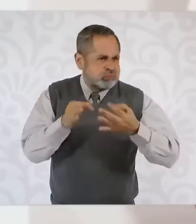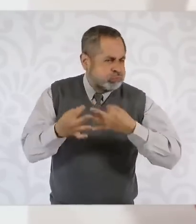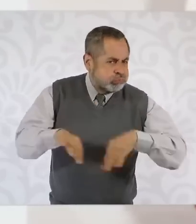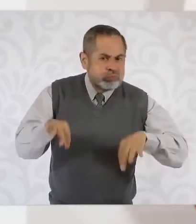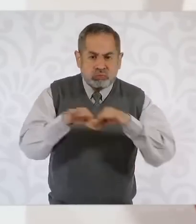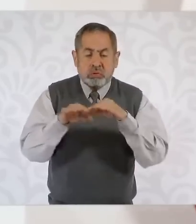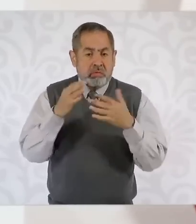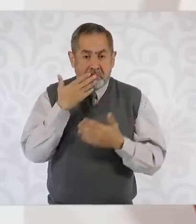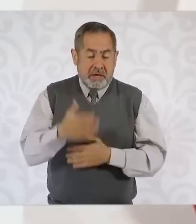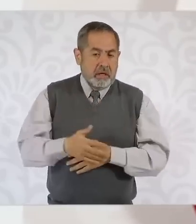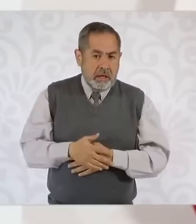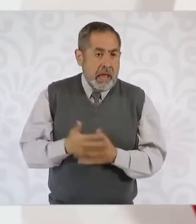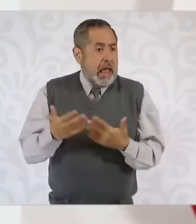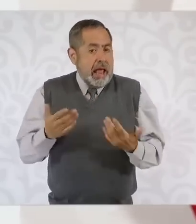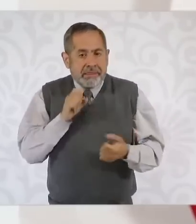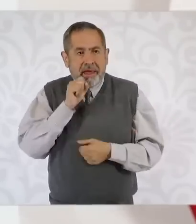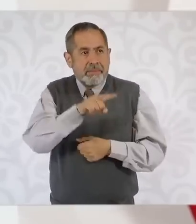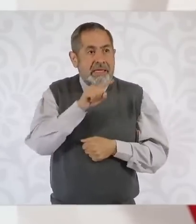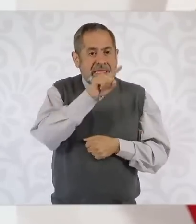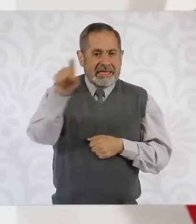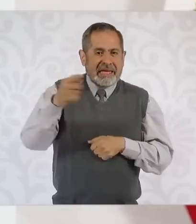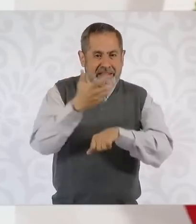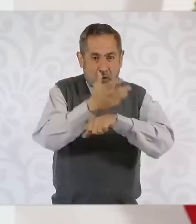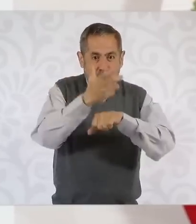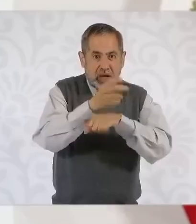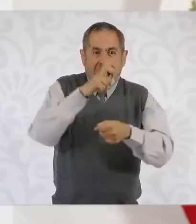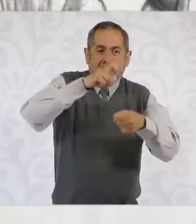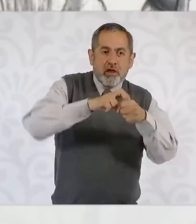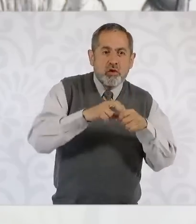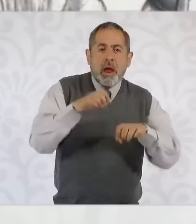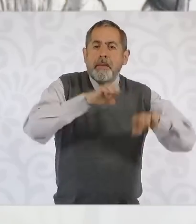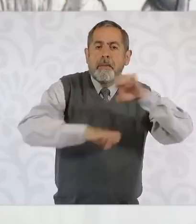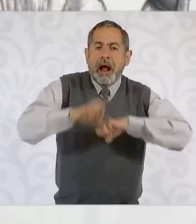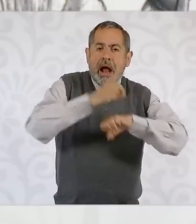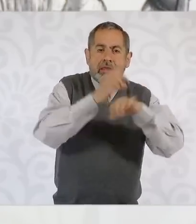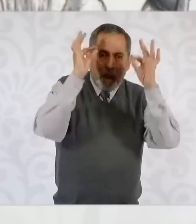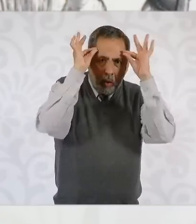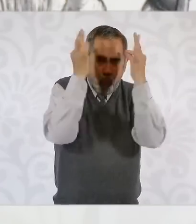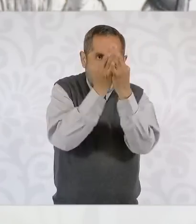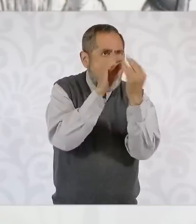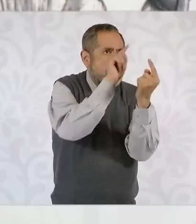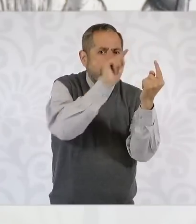el trabajo de nuestros consulados de apoyo a los mexicanos en el exterior todo ese trabajo entonces